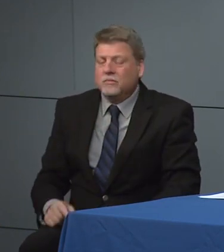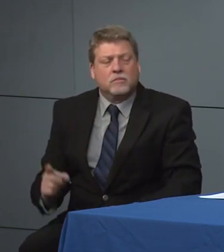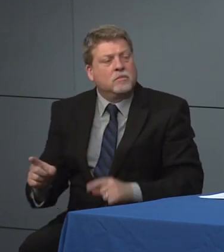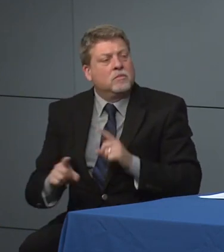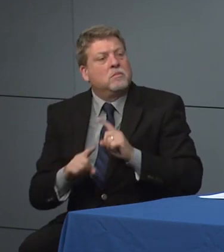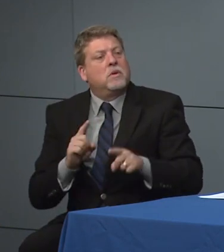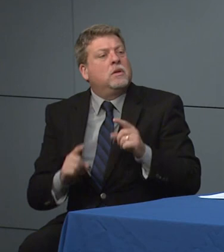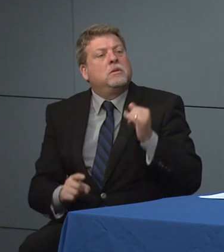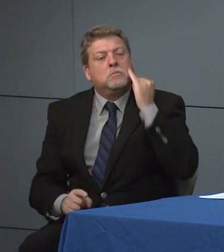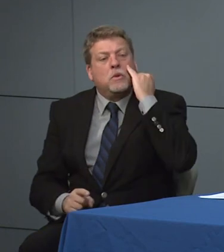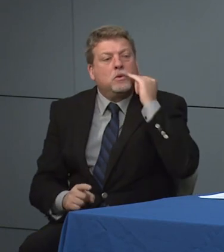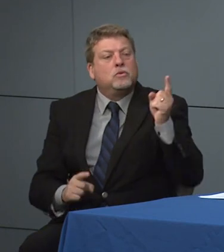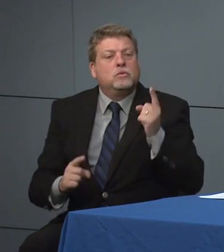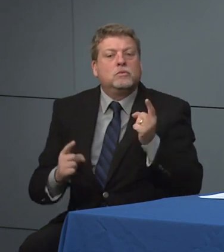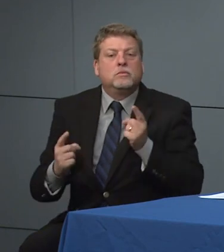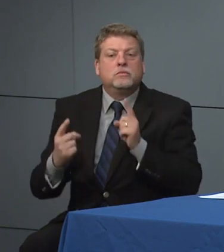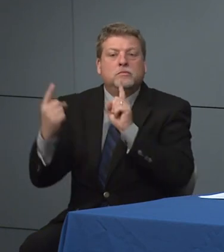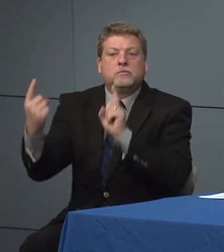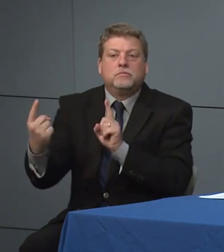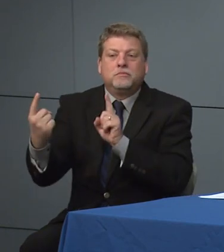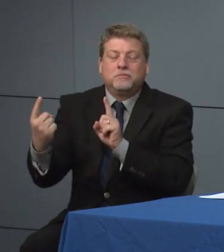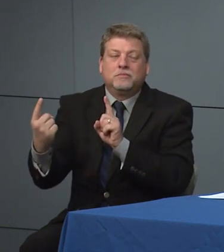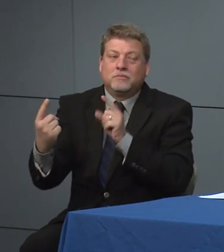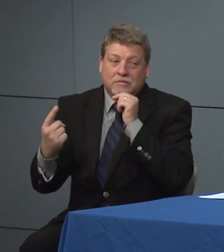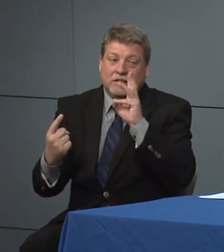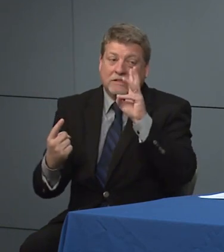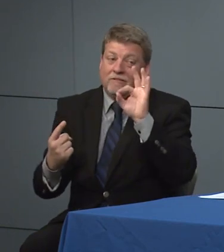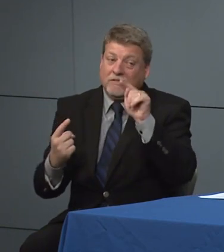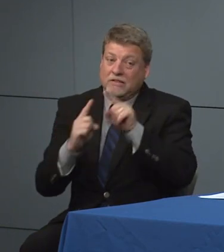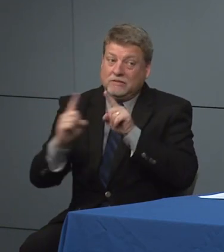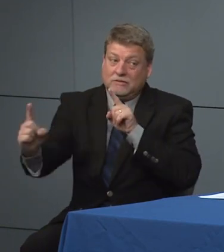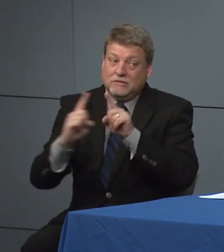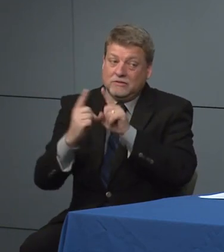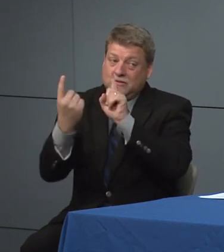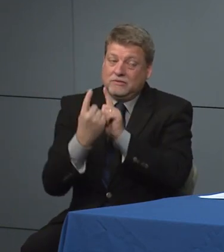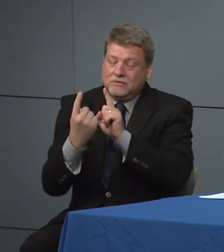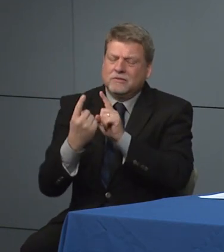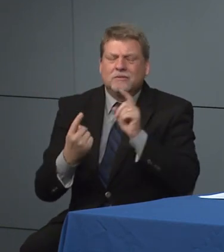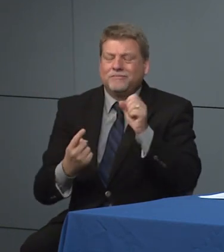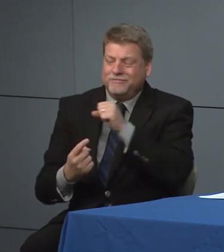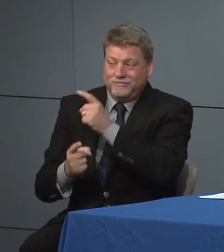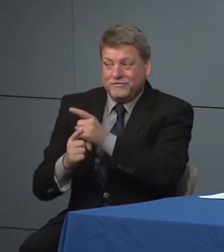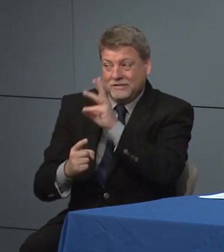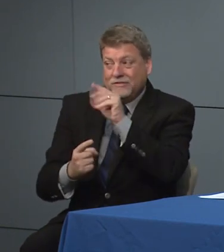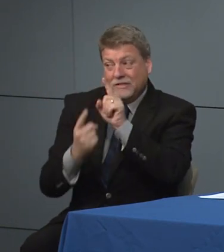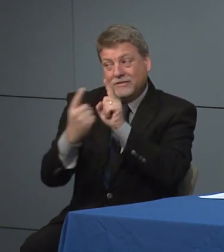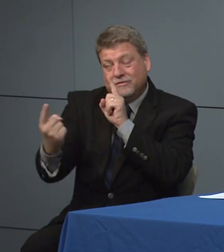Carolina del Norte. Puede decir, algo más del distanciamiento social de seis